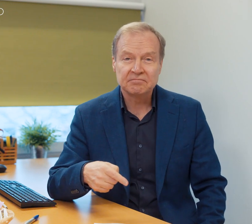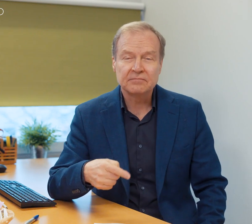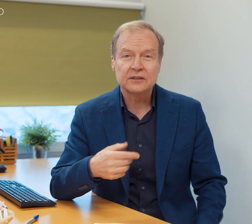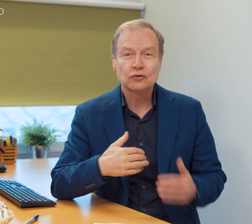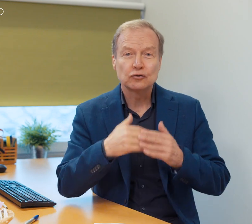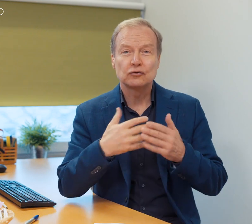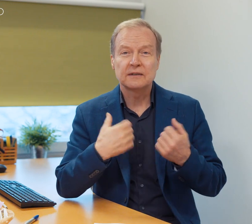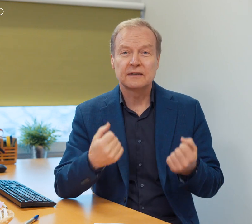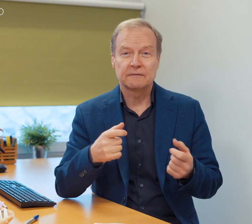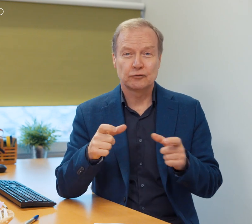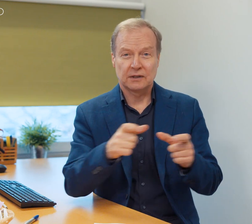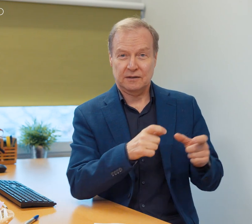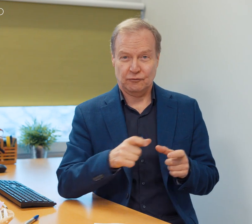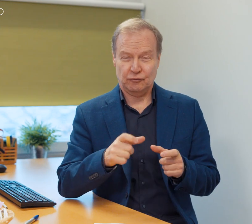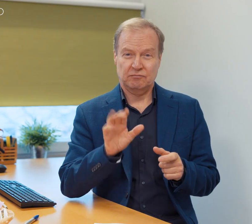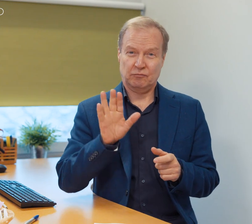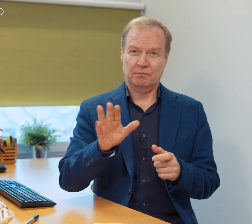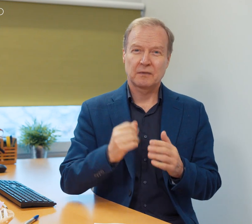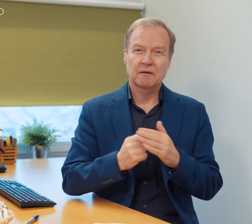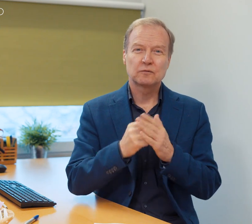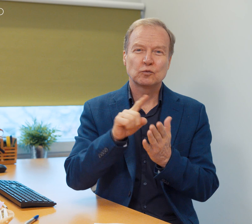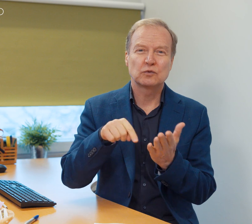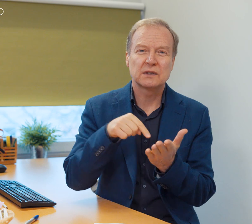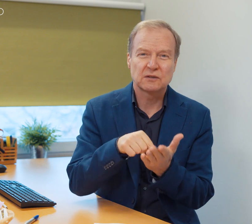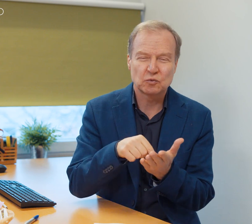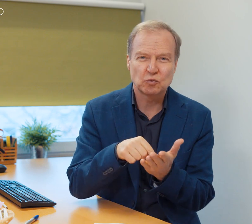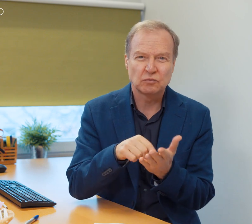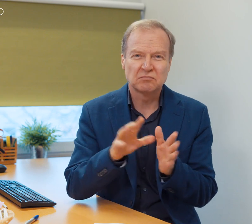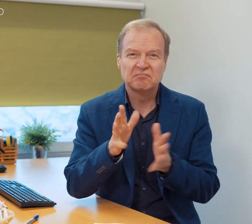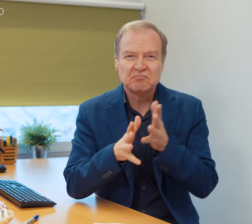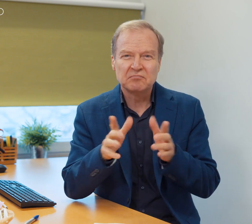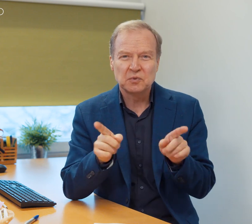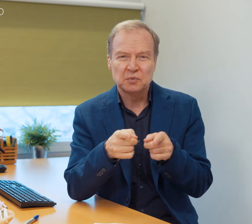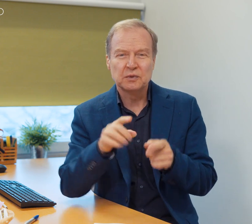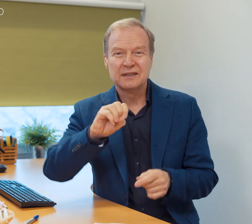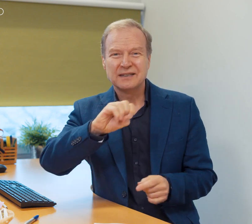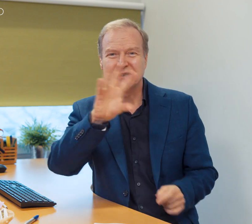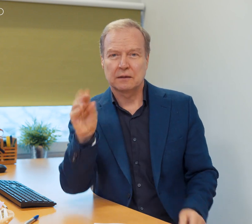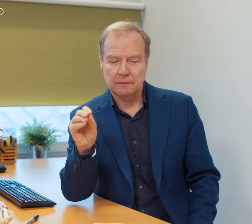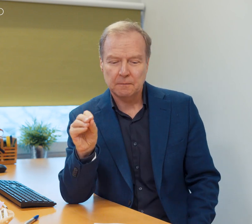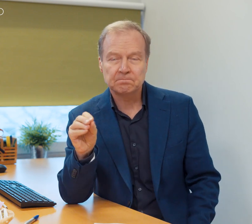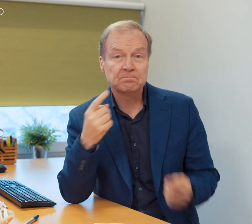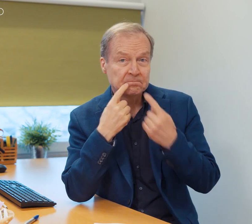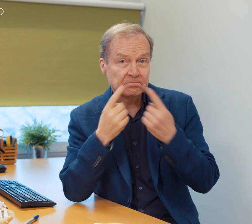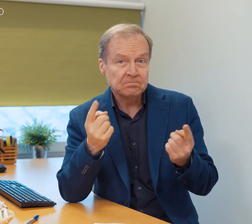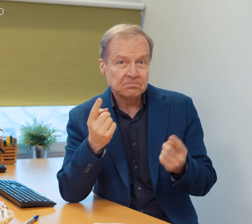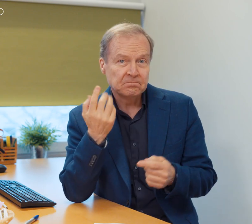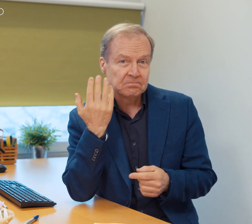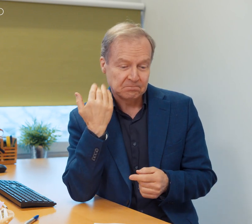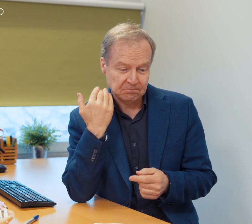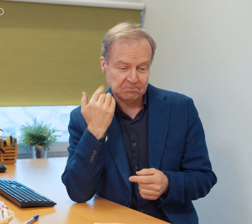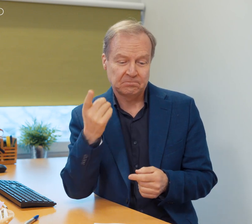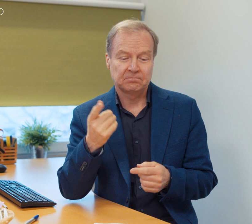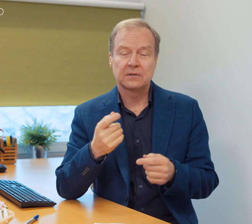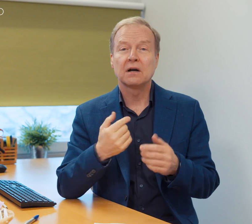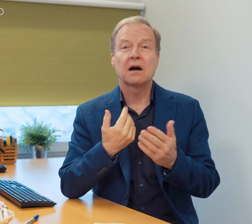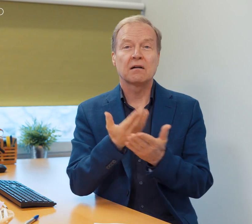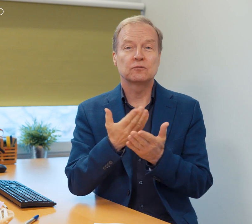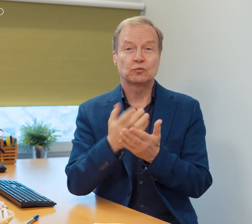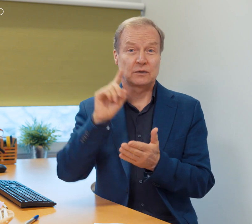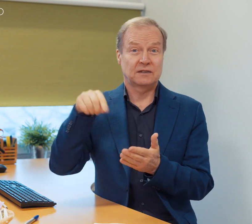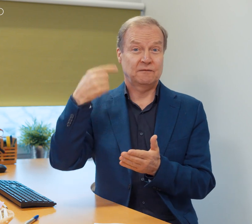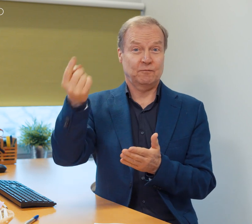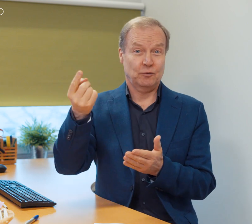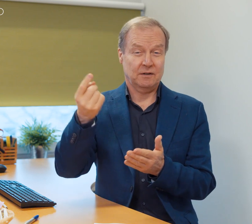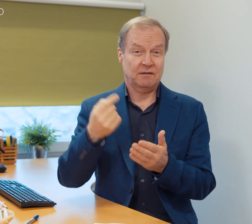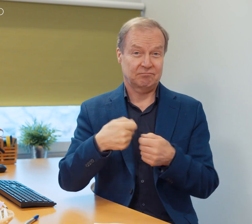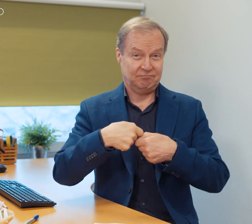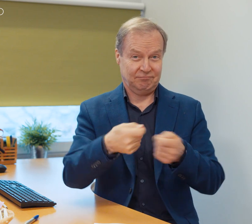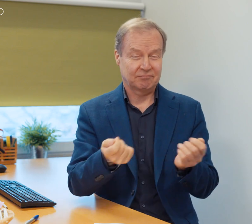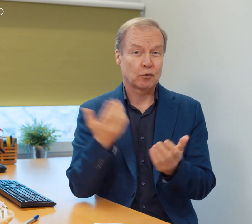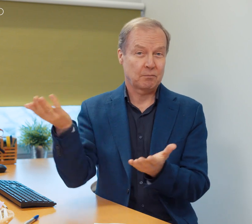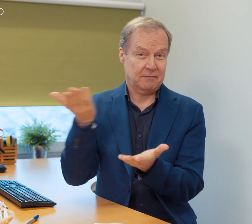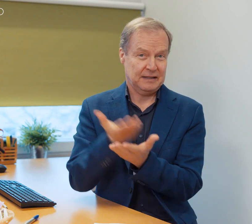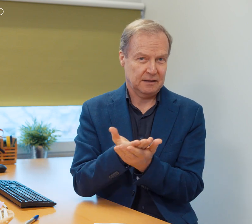Sosiaali- ja terveysjärjestöjen avustuskeskus (STEA) on julkaissut avustusten jakoehdotuksen vuodelle 2024.